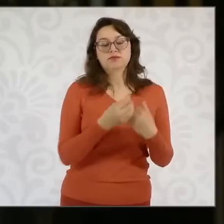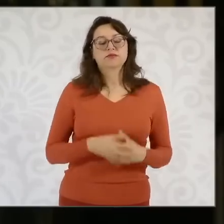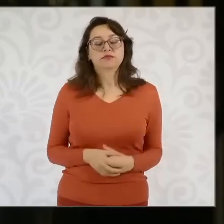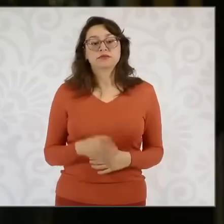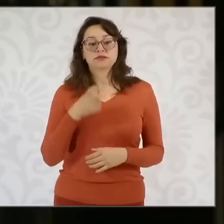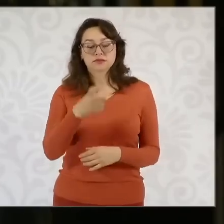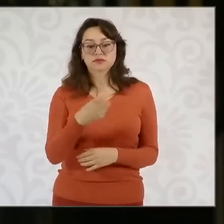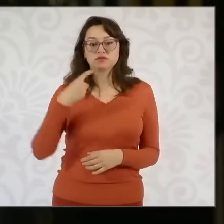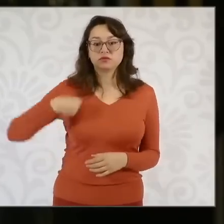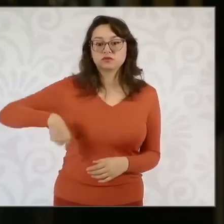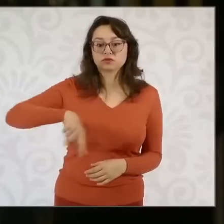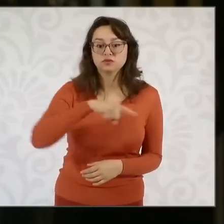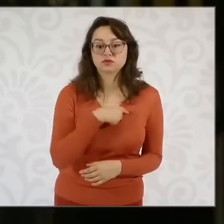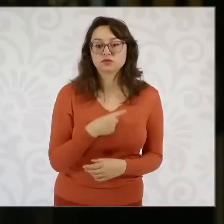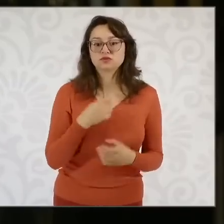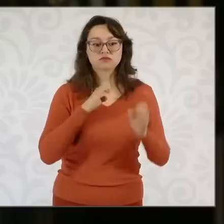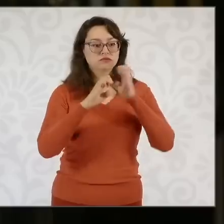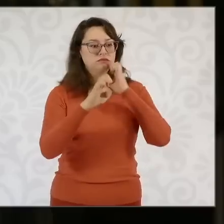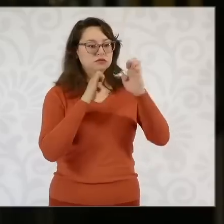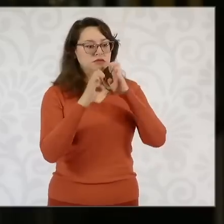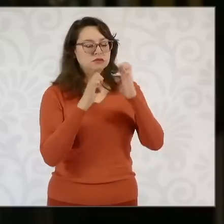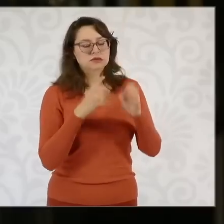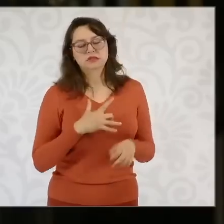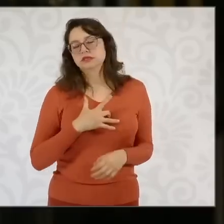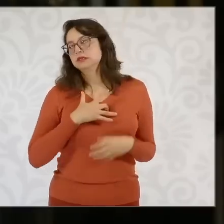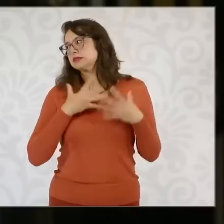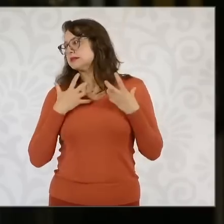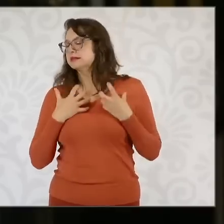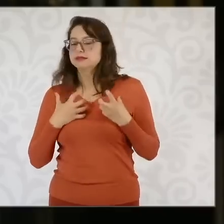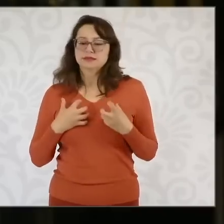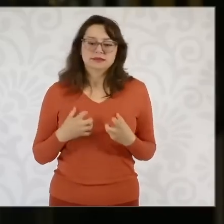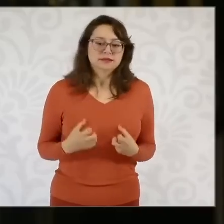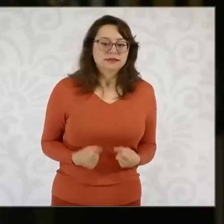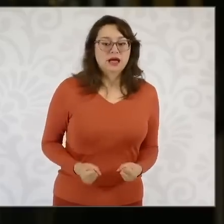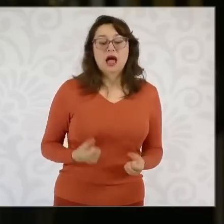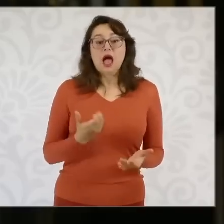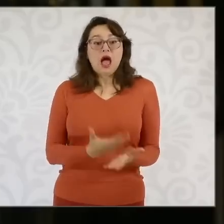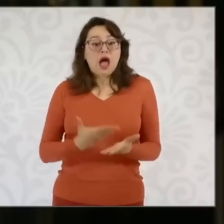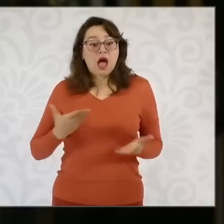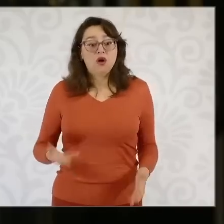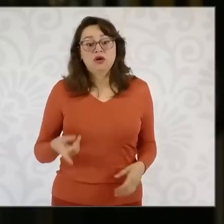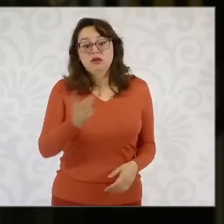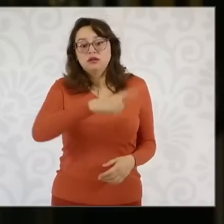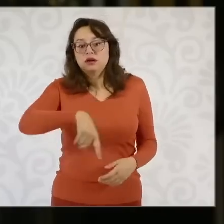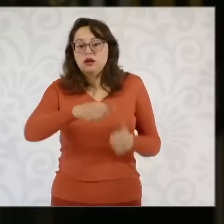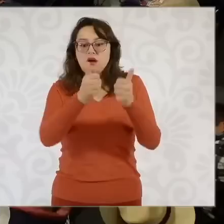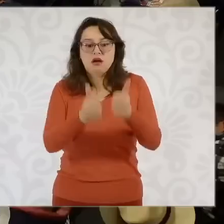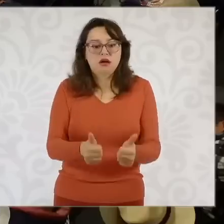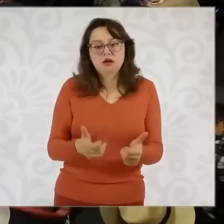y es un tema realmente desgarrador porque no saben qué hacer pero ahora ellos mandan un mensaje